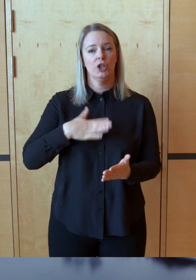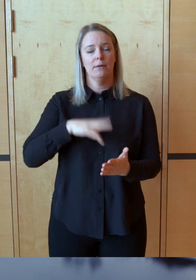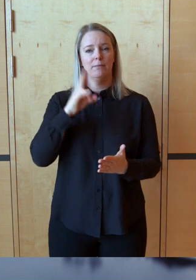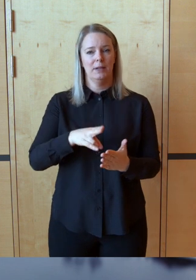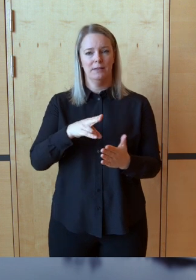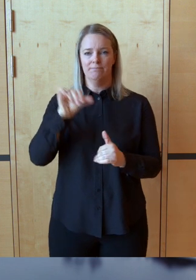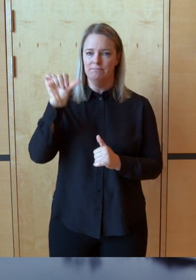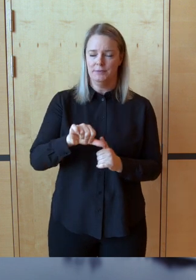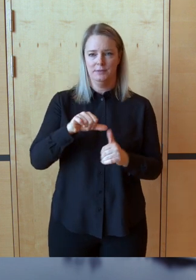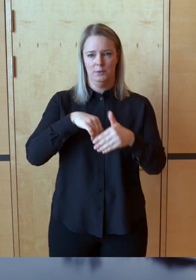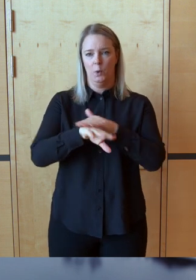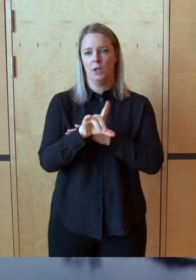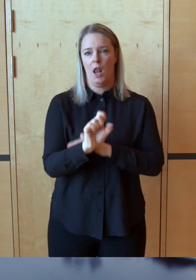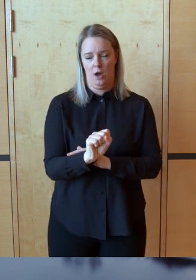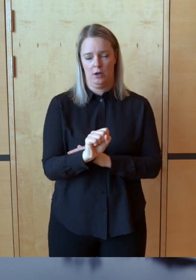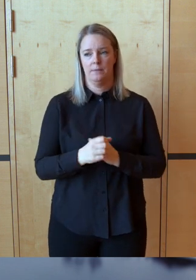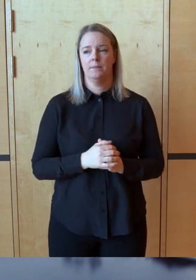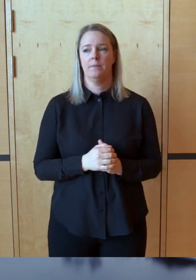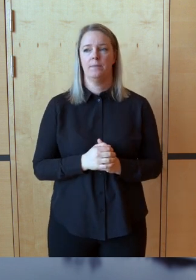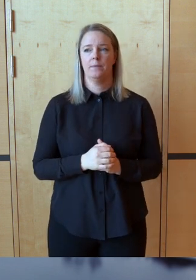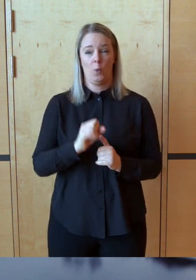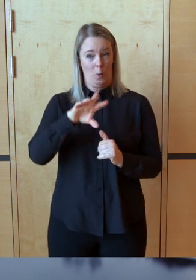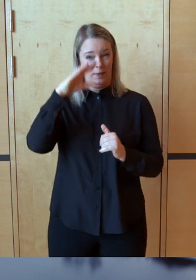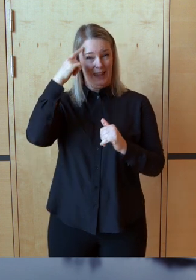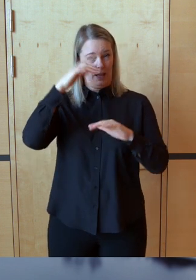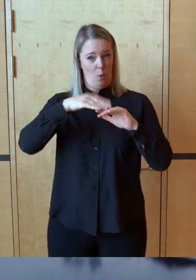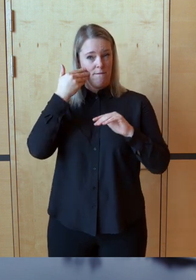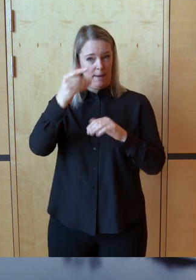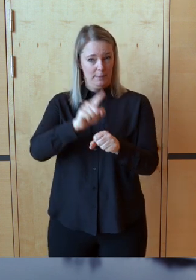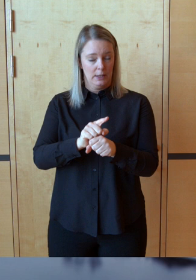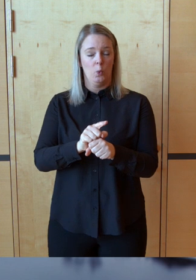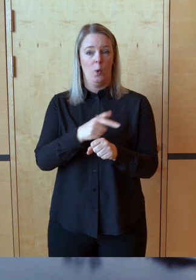Titta på så säg det är framtiden så kommer vi nära E4